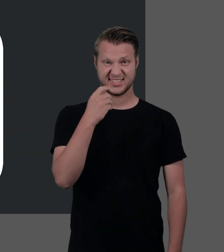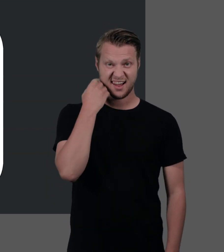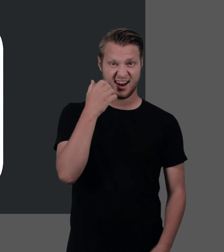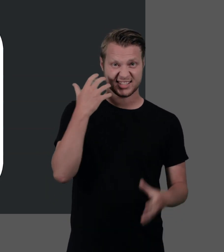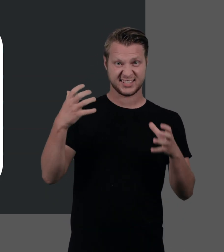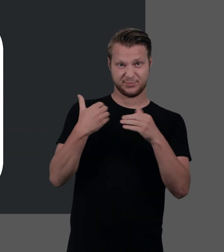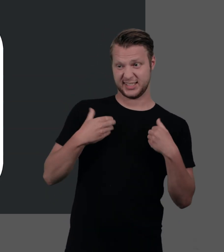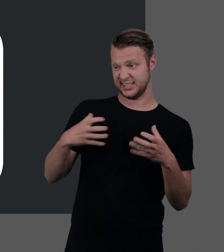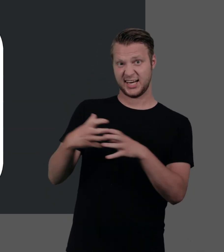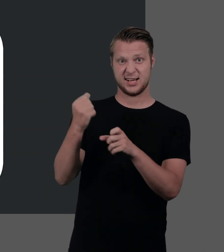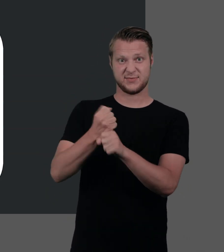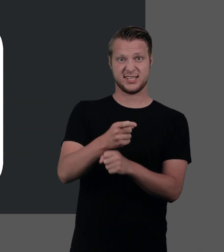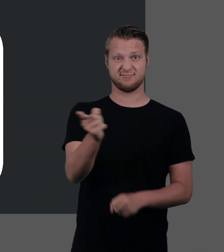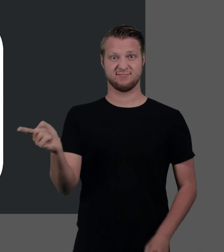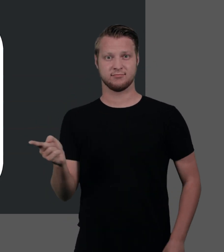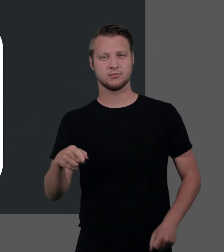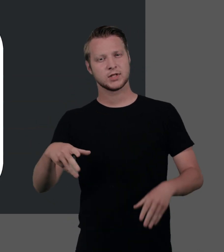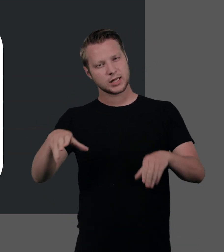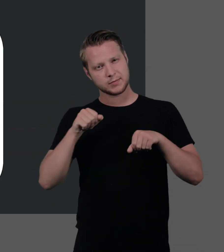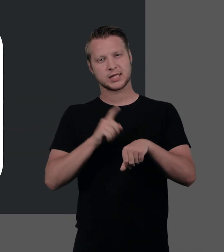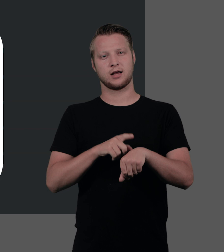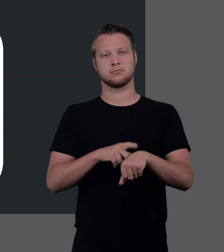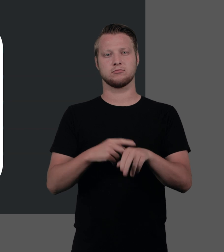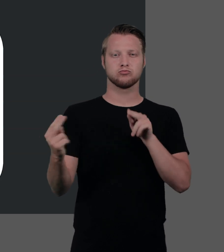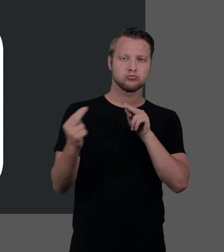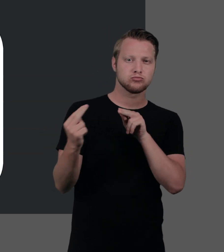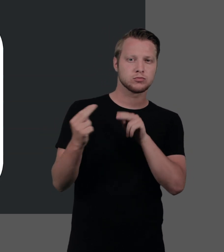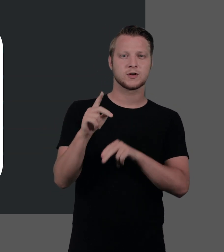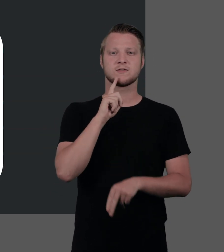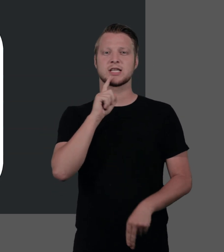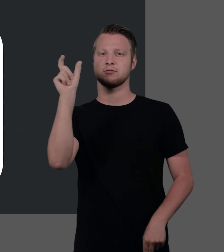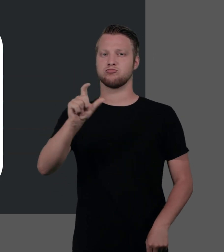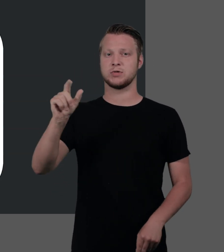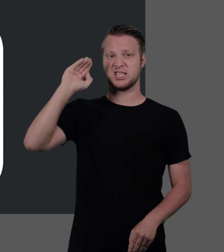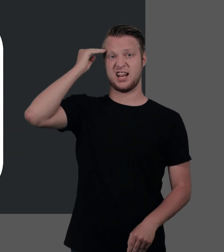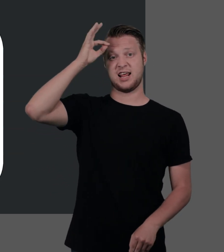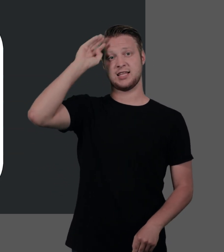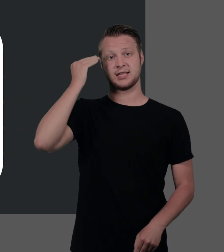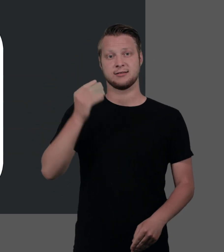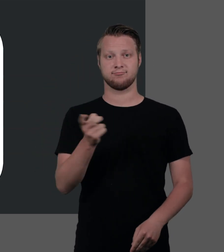Je moet dagelijks met deze mensen samenwerken. Neem de tijd om ze te leren kennen.